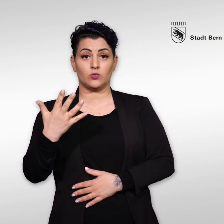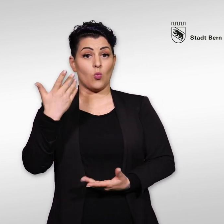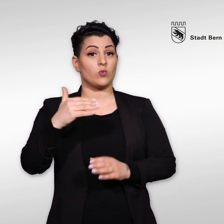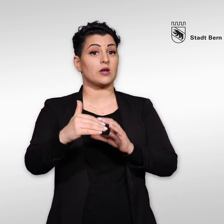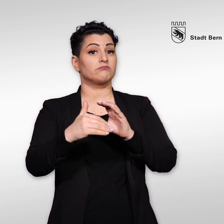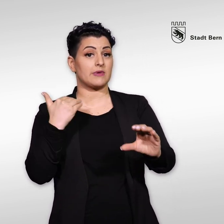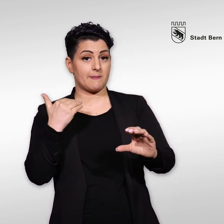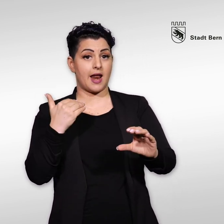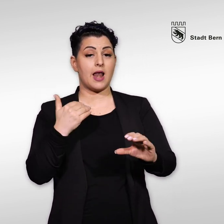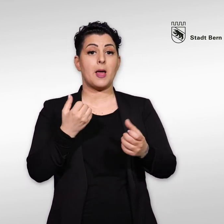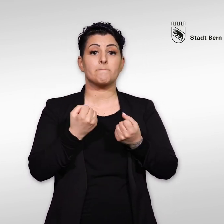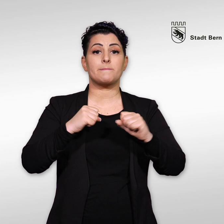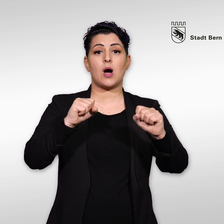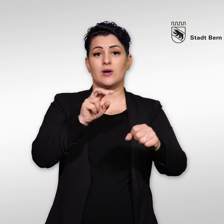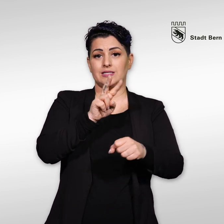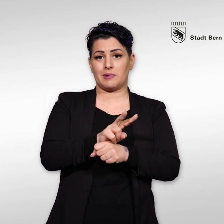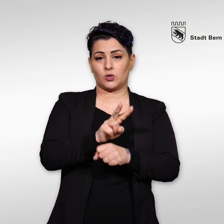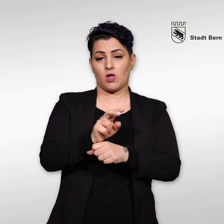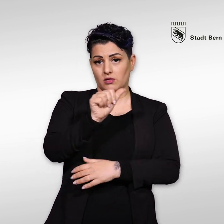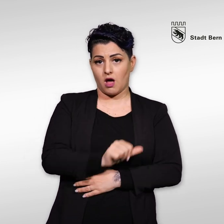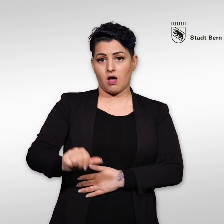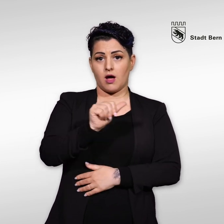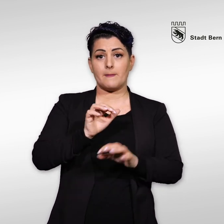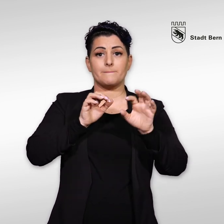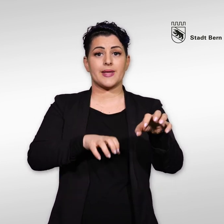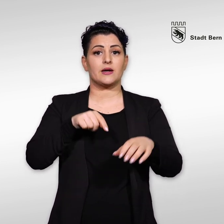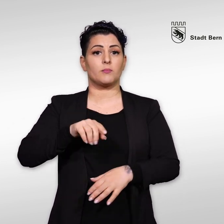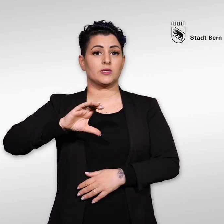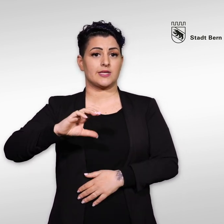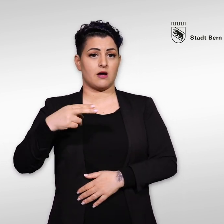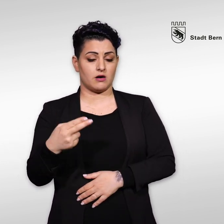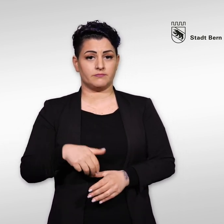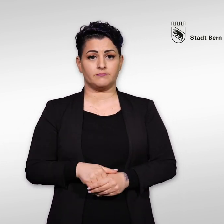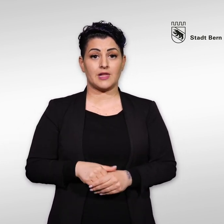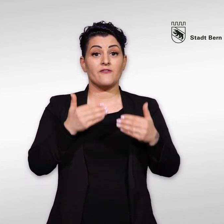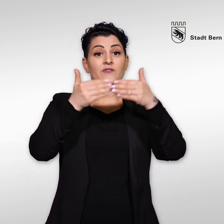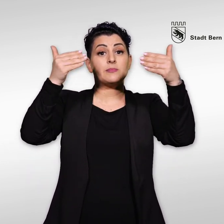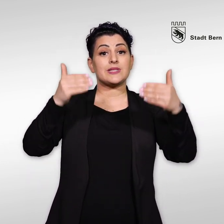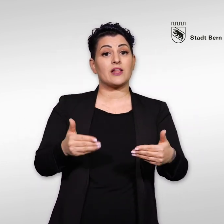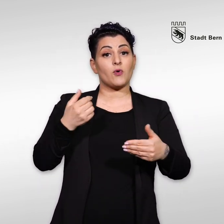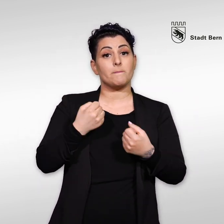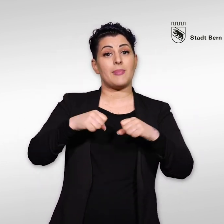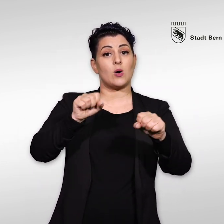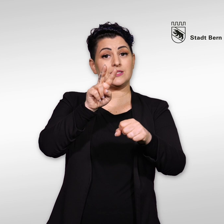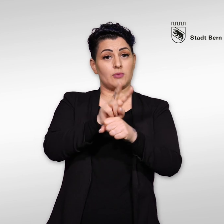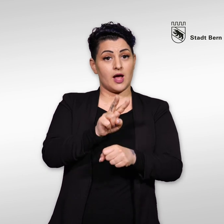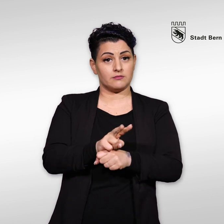oder per E-Mail: bauinspektorat@bern.ch. Auf der Webseite des Bauinspektorats können